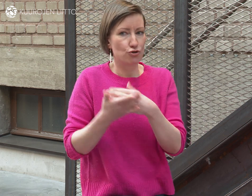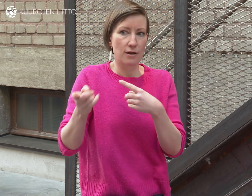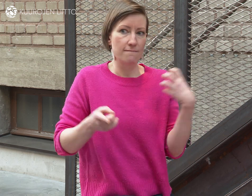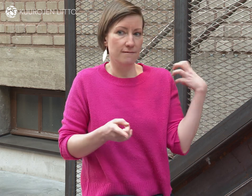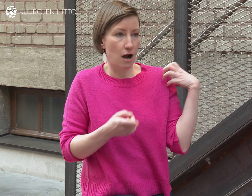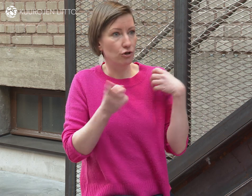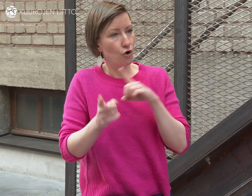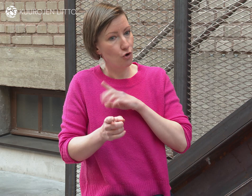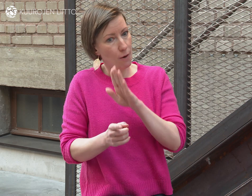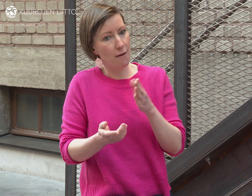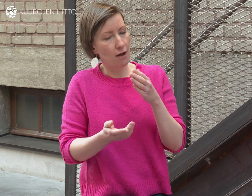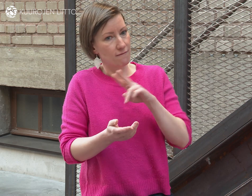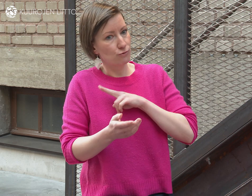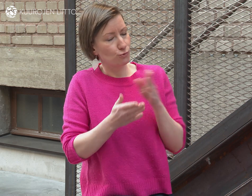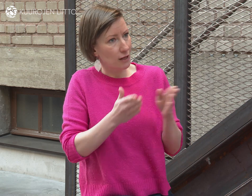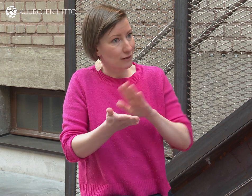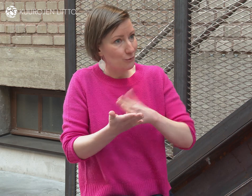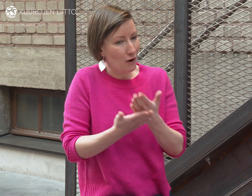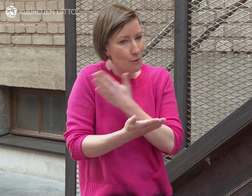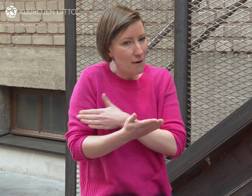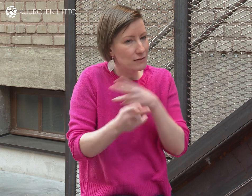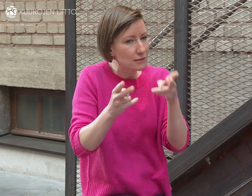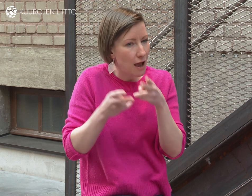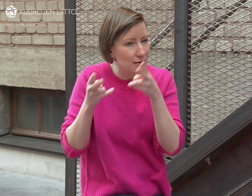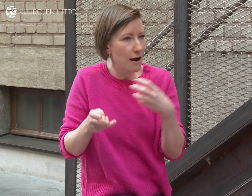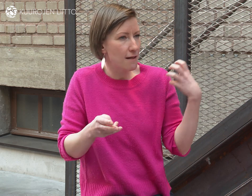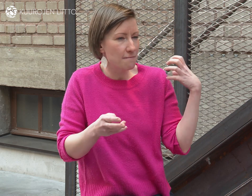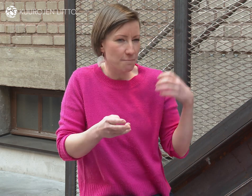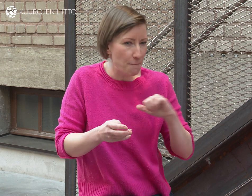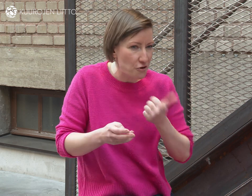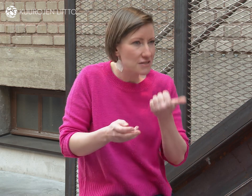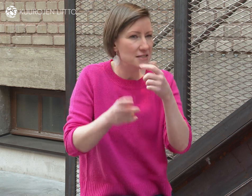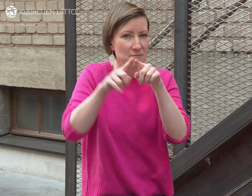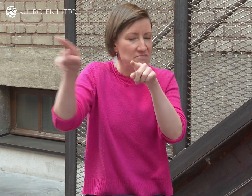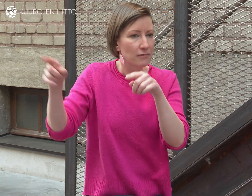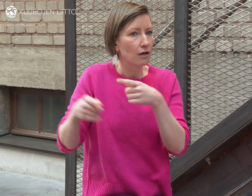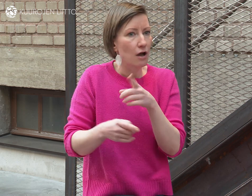Joillakin viranomaisilla, kuten sairaaloilla ja poliiseilla on tulkkauksen järjestämisvastuu.